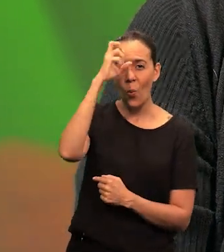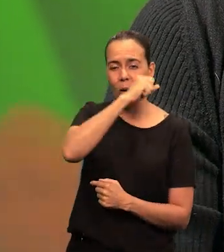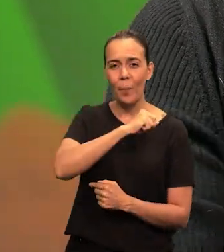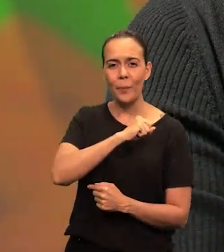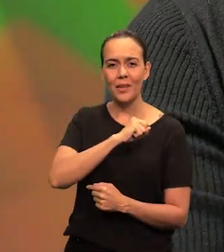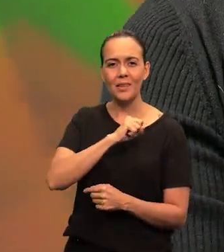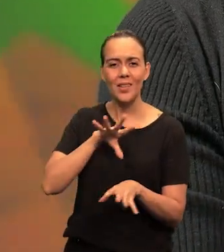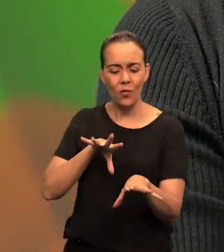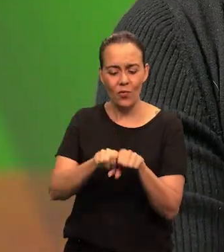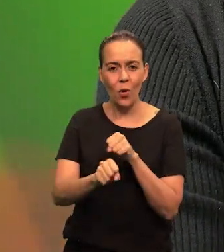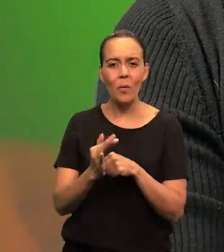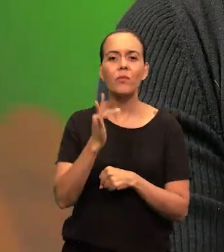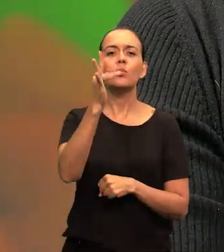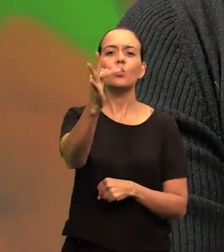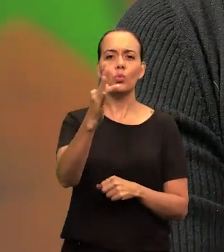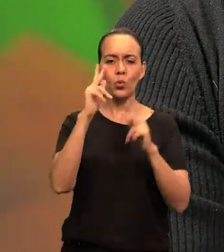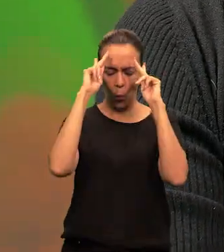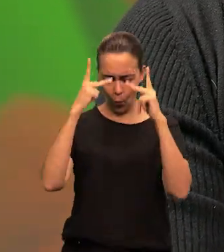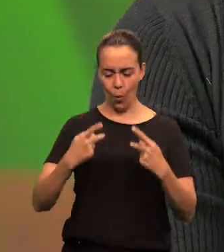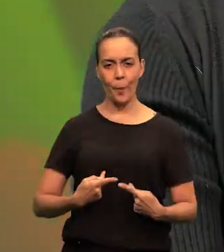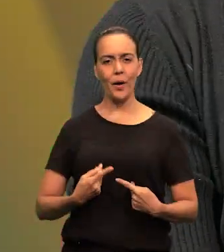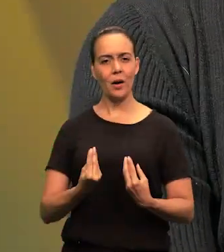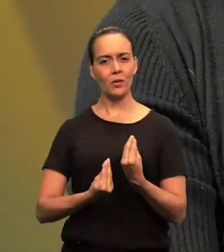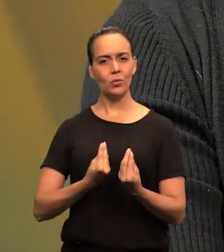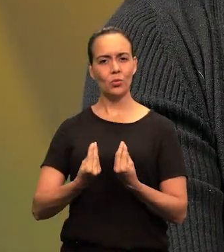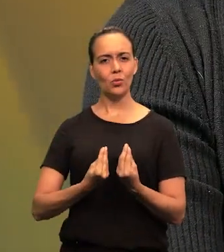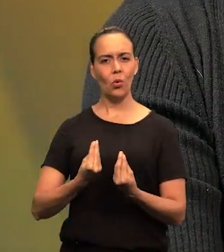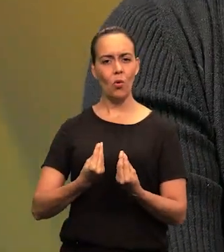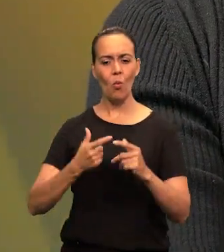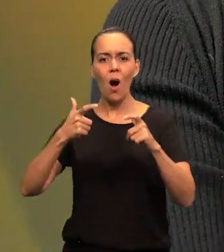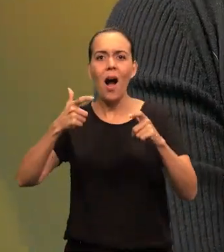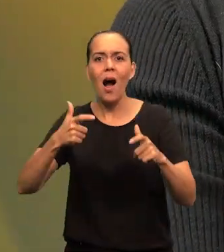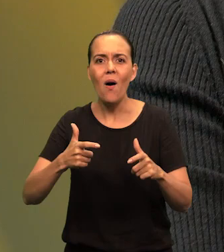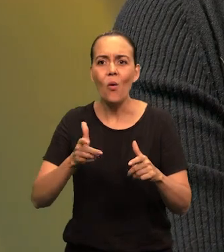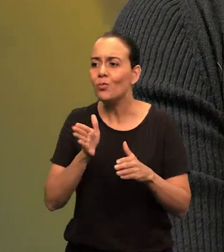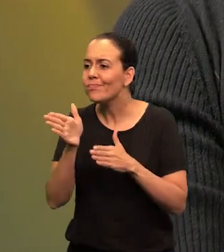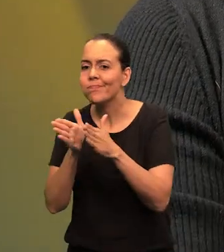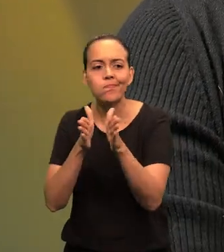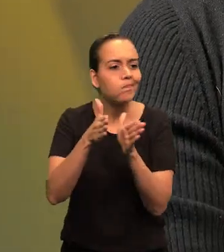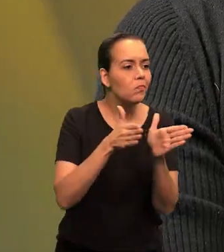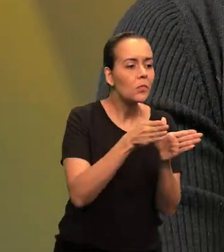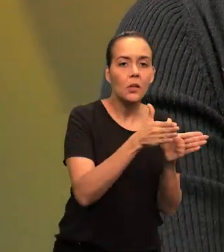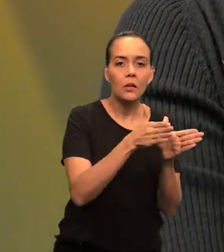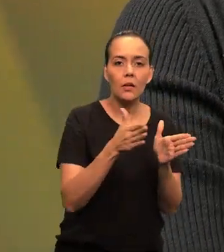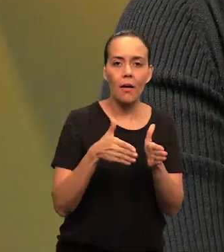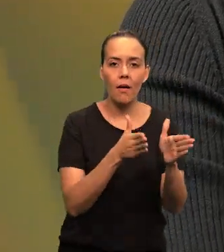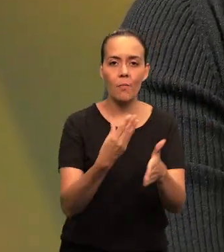Quem somos, como humanos? Para onde queremos ir? Essas perguntas não são feitas